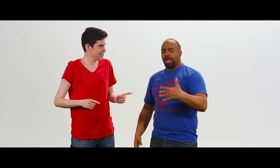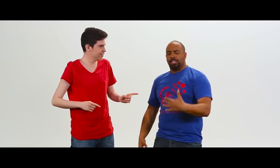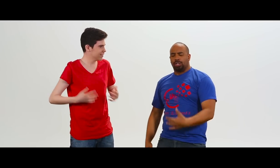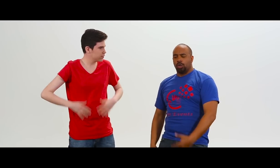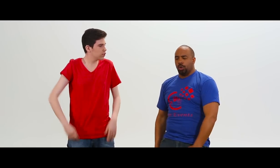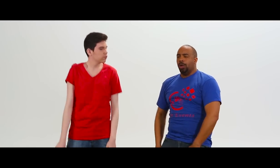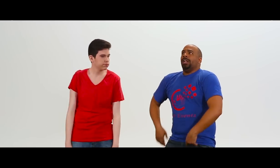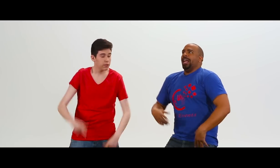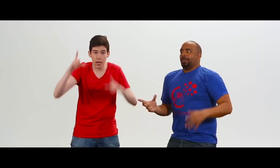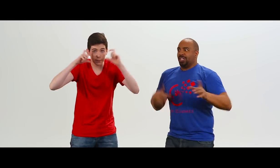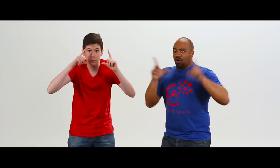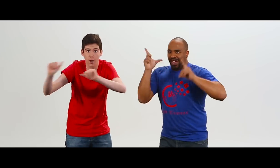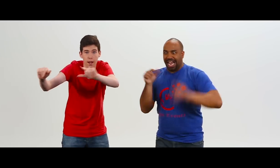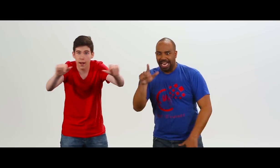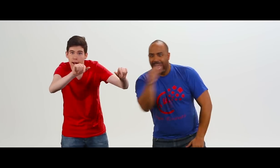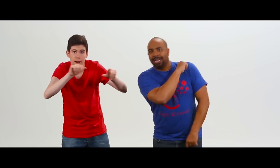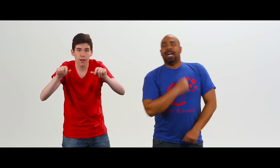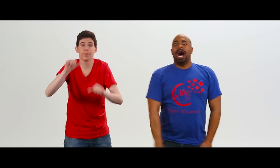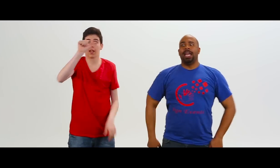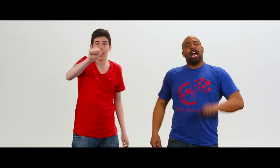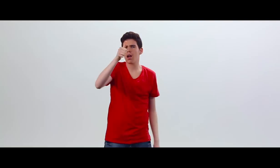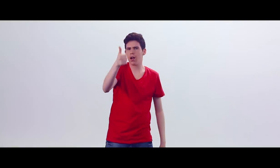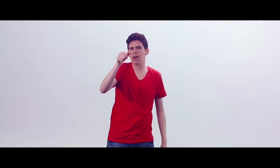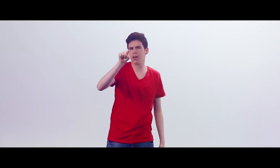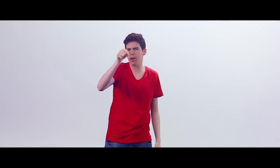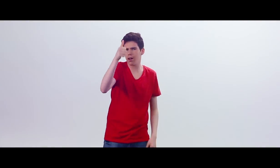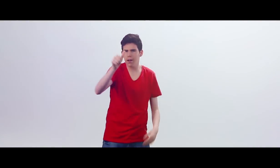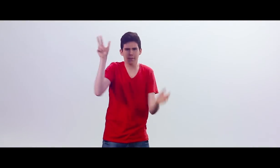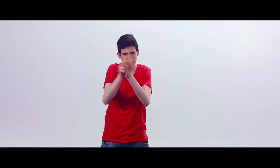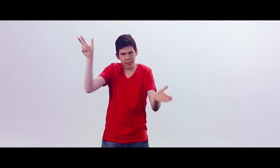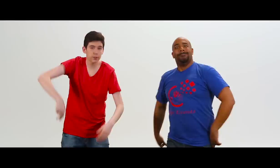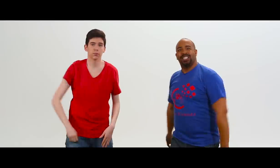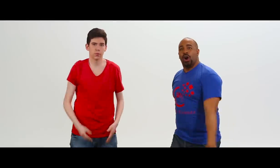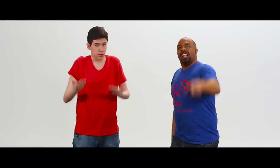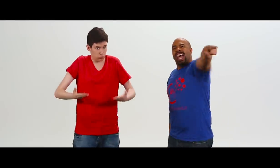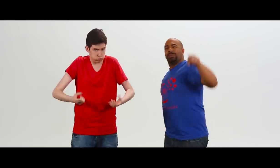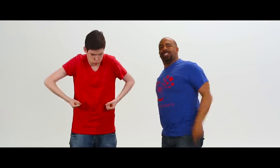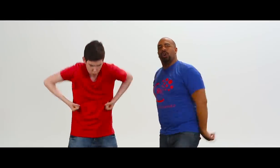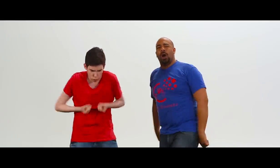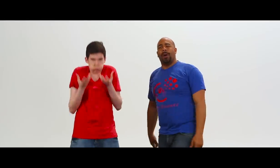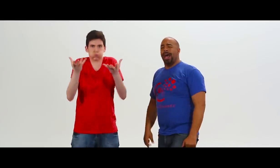le corps est détendu l'expression est là !! A1.1 validé ! maintenant expression corporelle